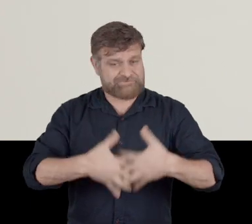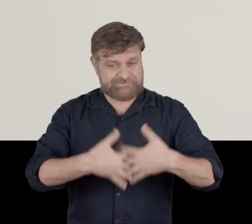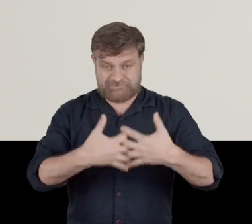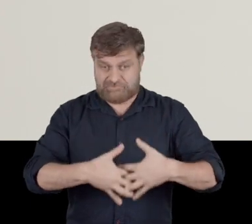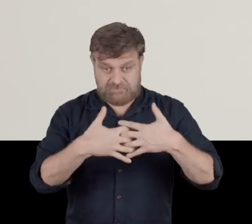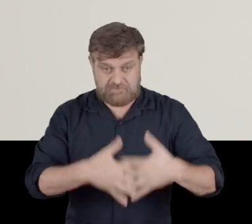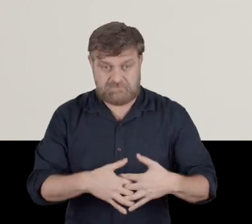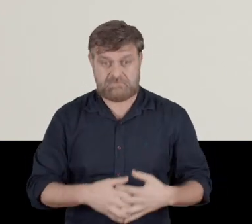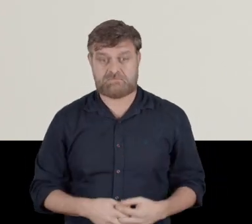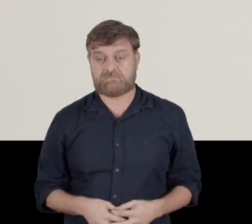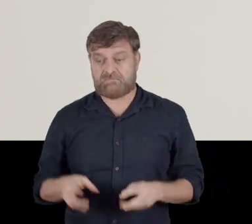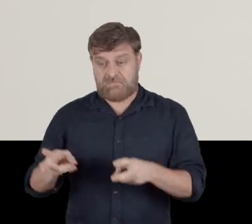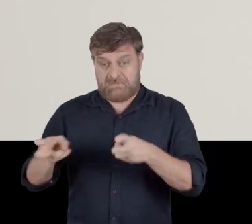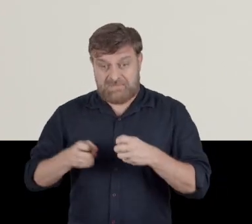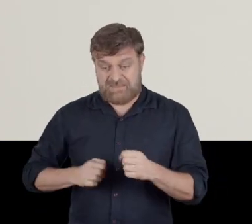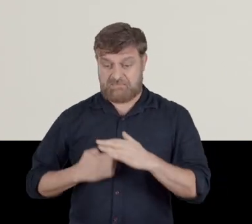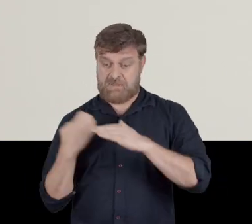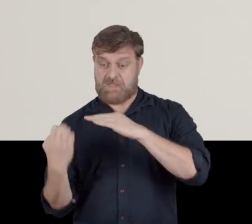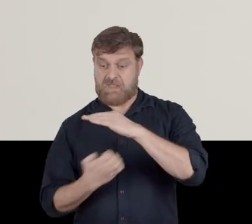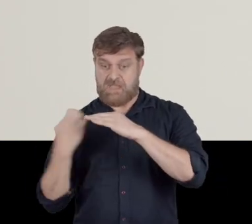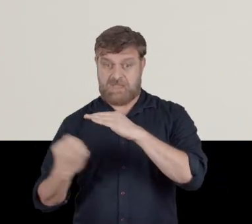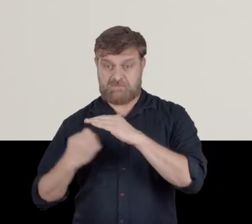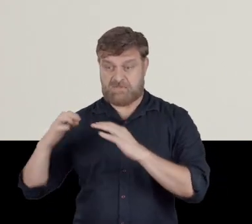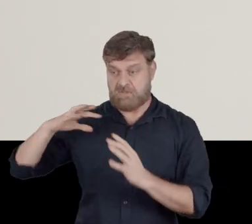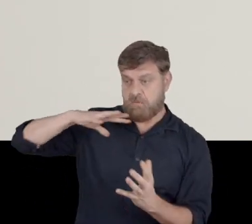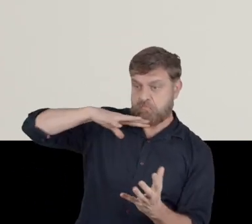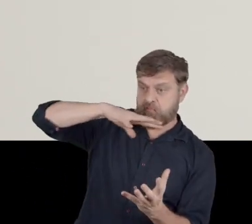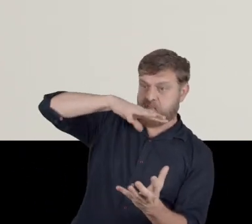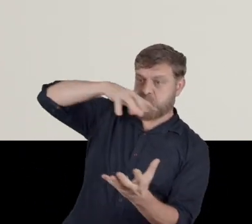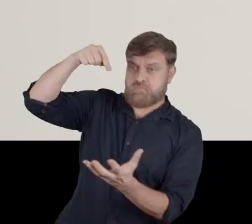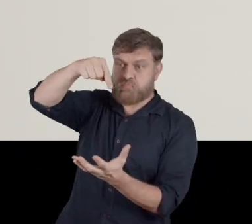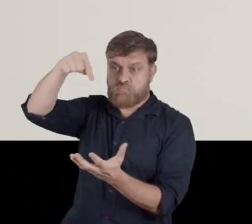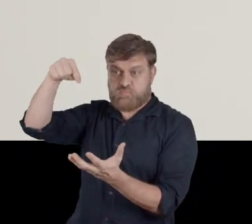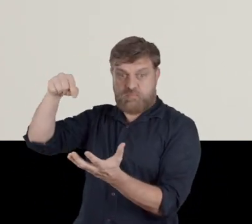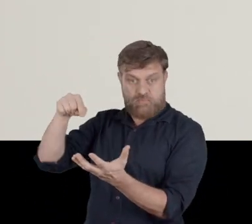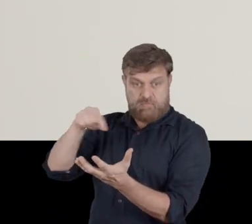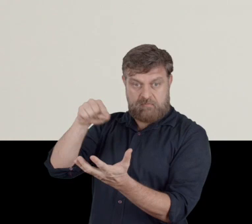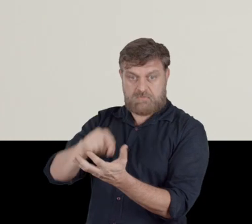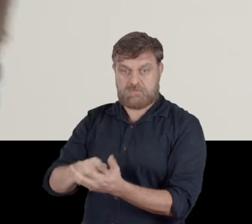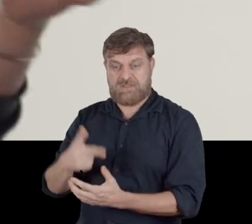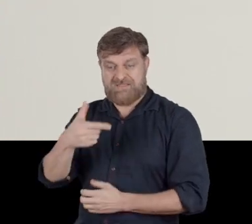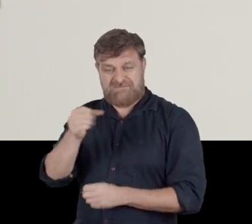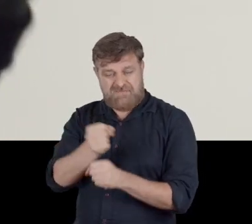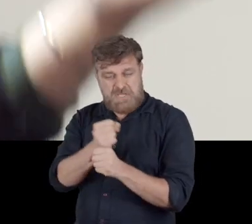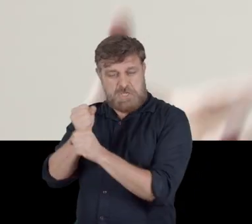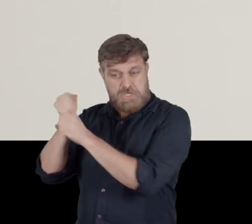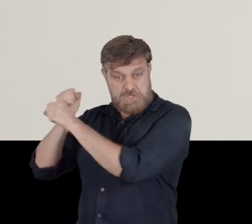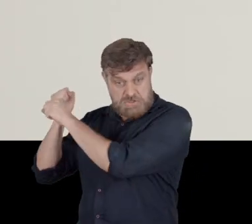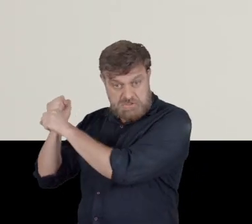então a gente vê grandes empresas, corporações internacionais, que durante 20, 30 anos, 50 anos